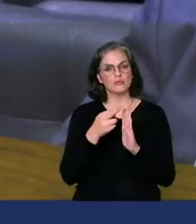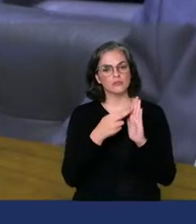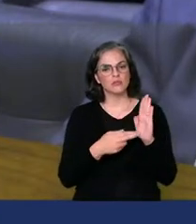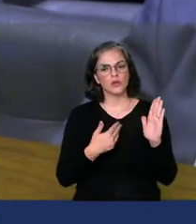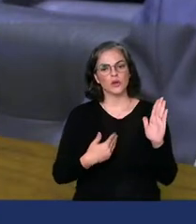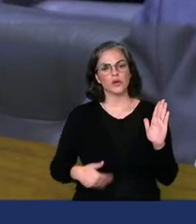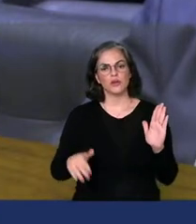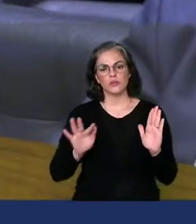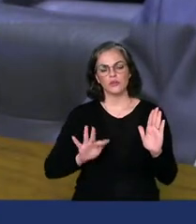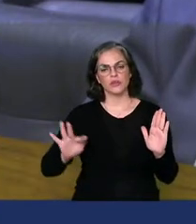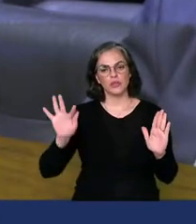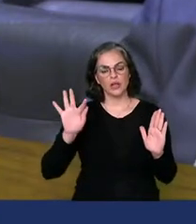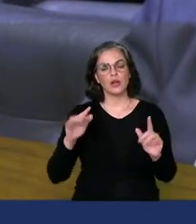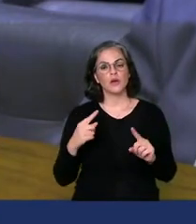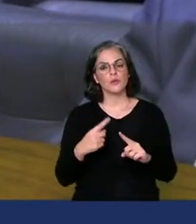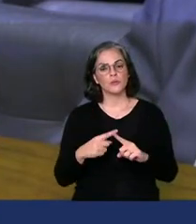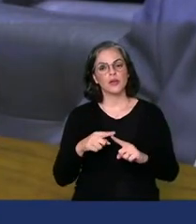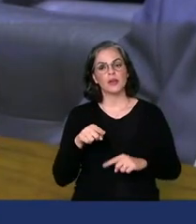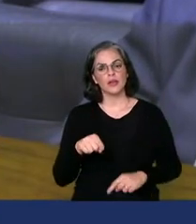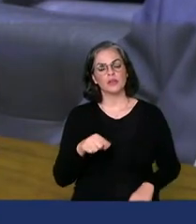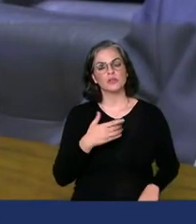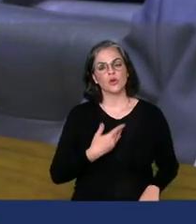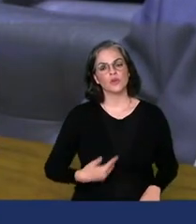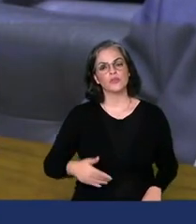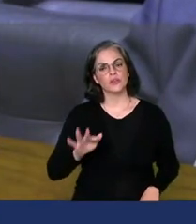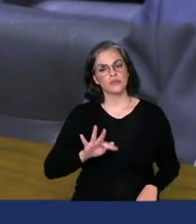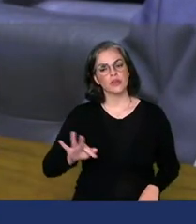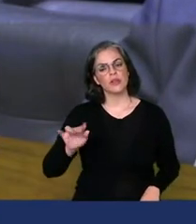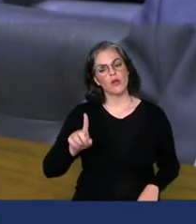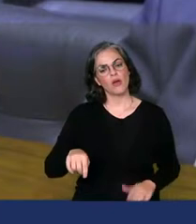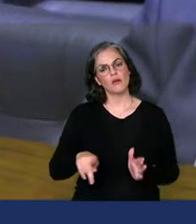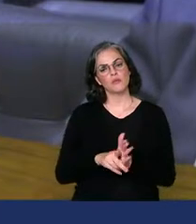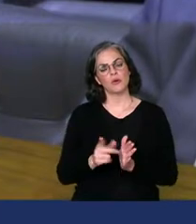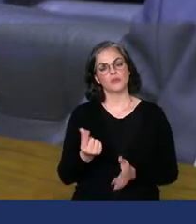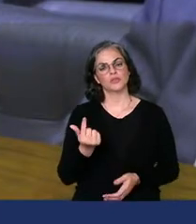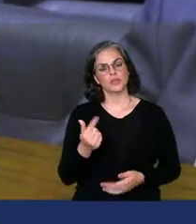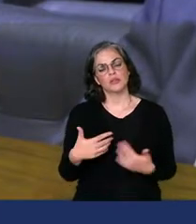DEFINIDA PELO GOVERNO FEDERAL FEDERAL, PORQUE É DESTE GOVERNO FEDERAL O RECURSO. ENTÃO DENTRO DESSE ACORDO,